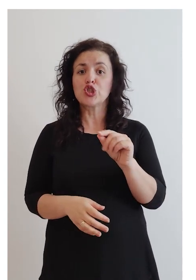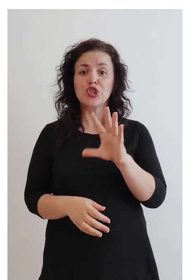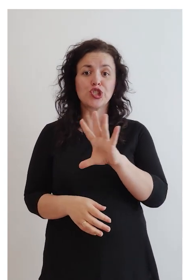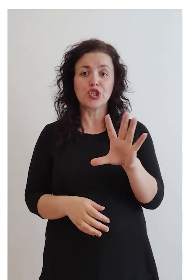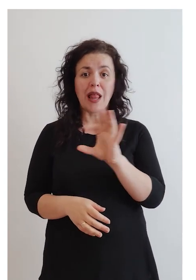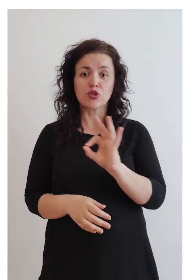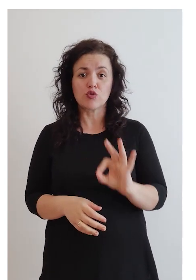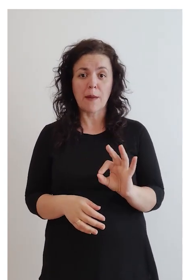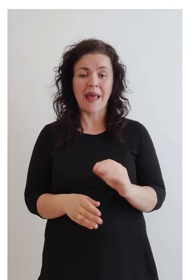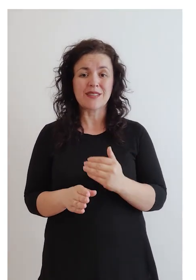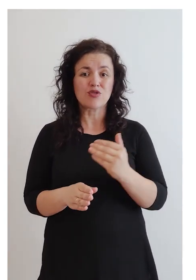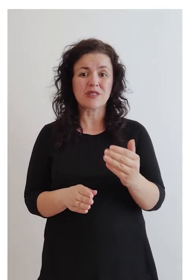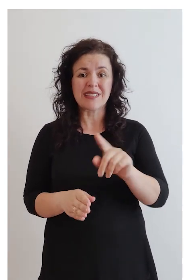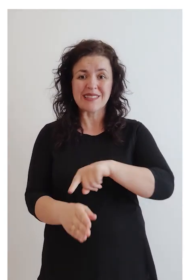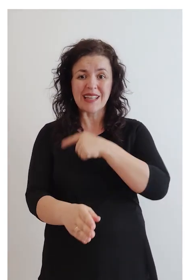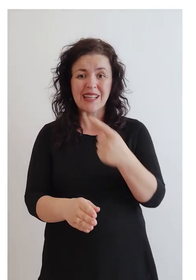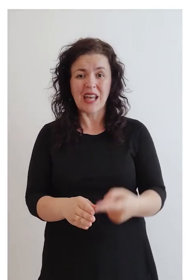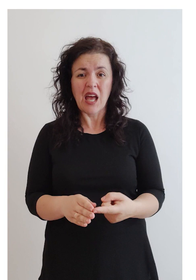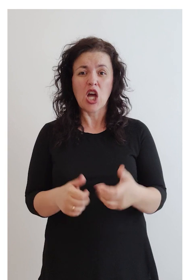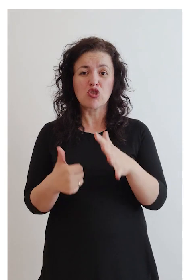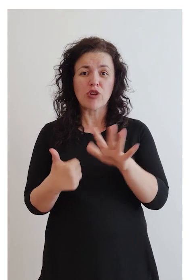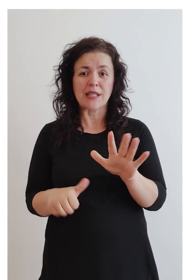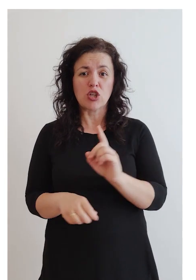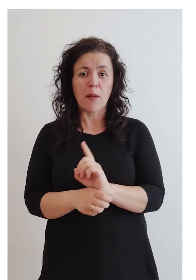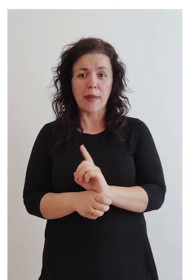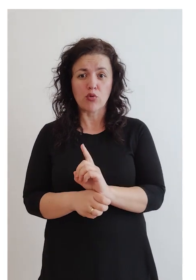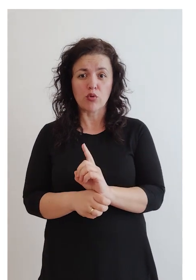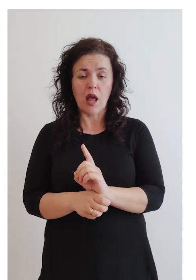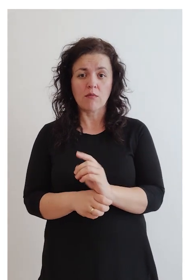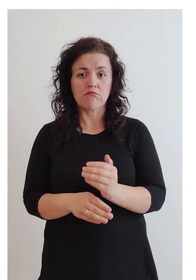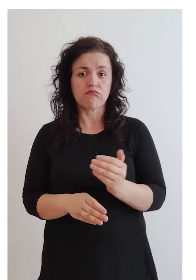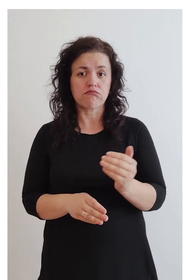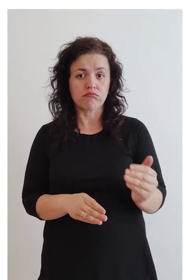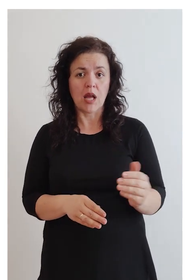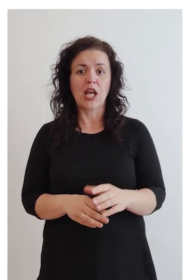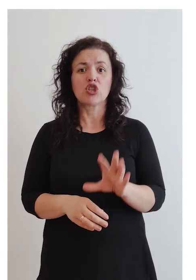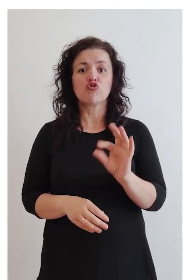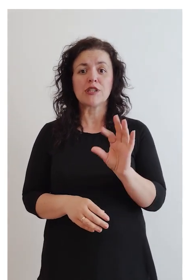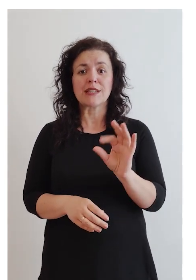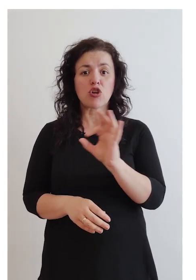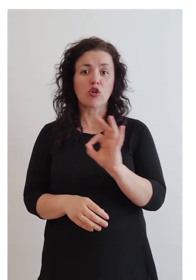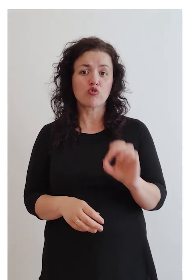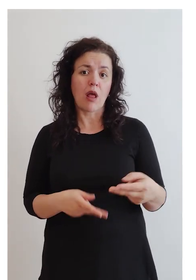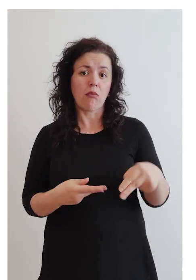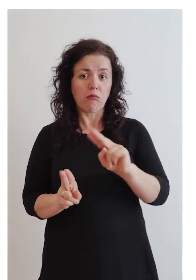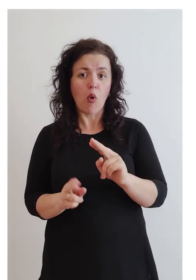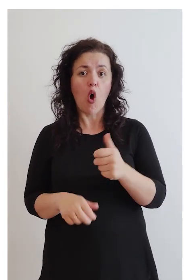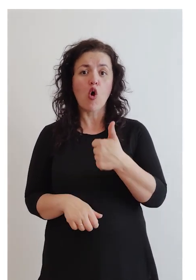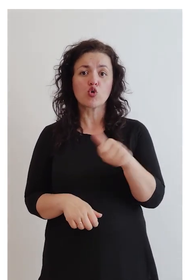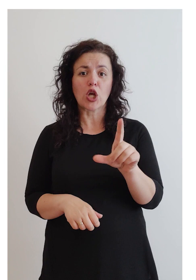50% rambursare de la 120 de minute de întârziere Regatul Unit